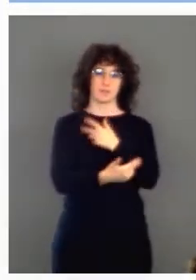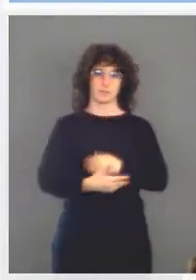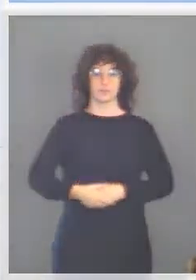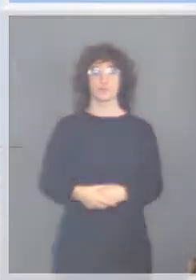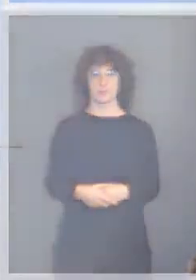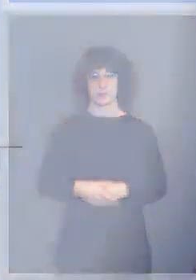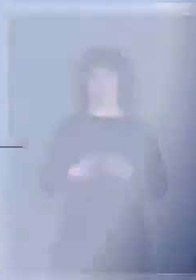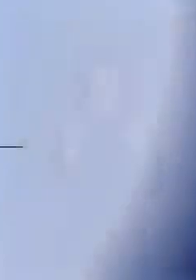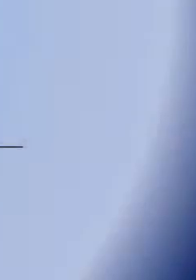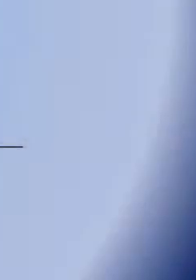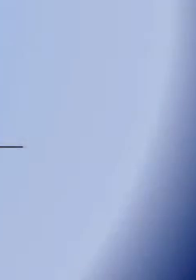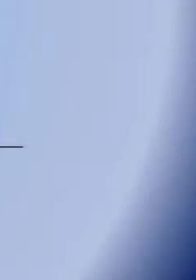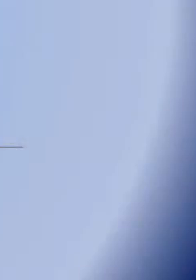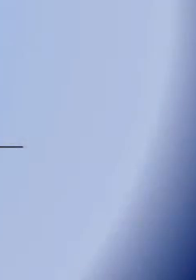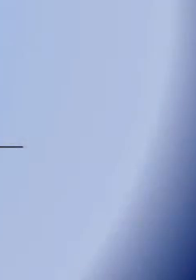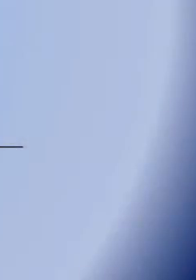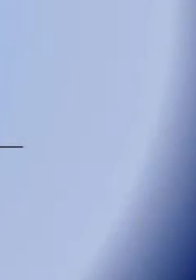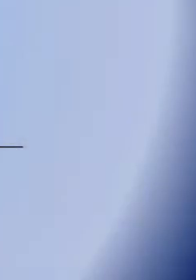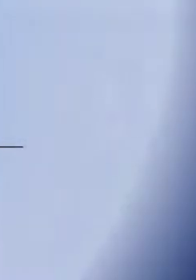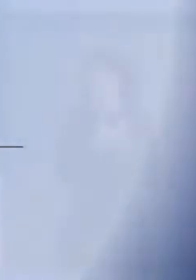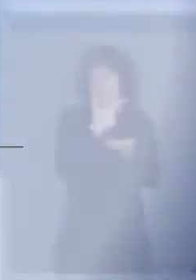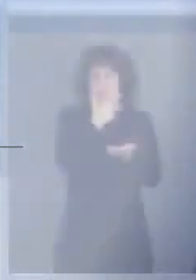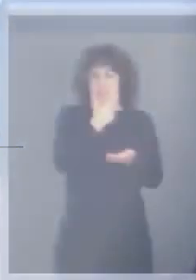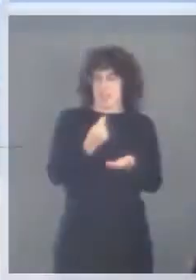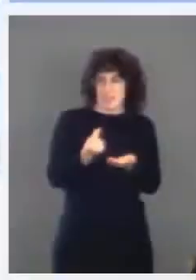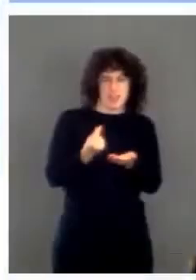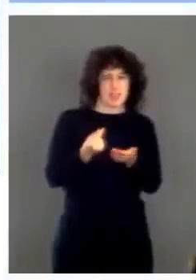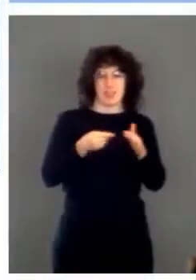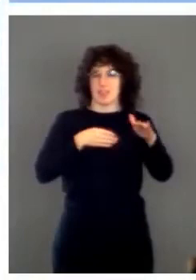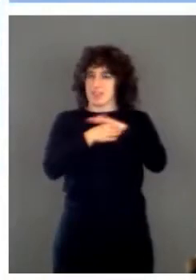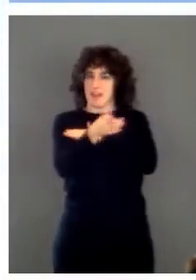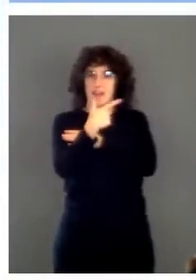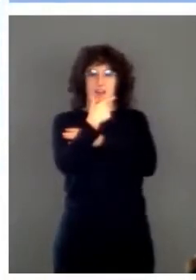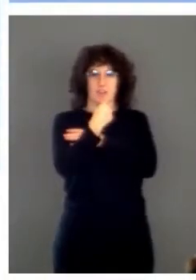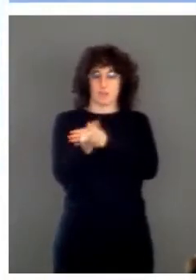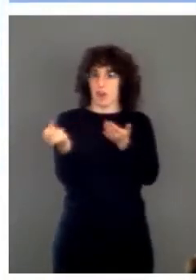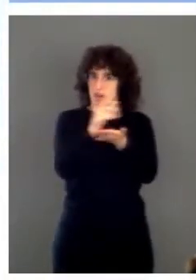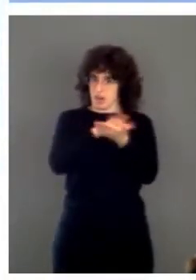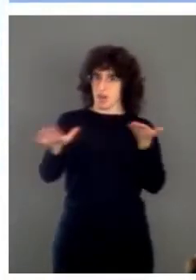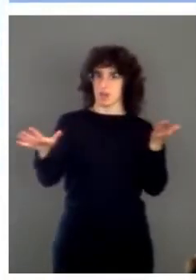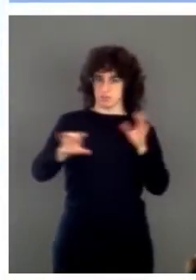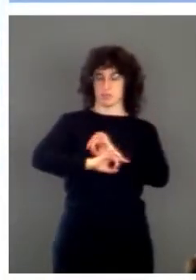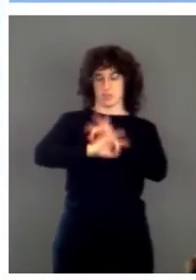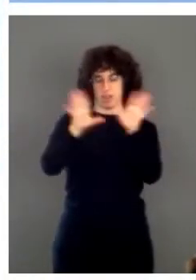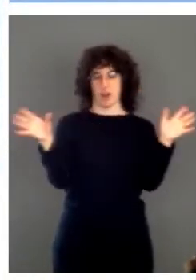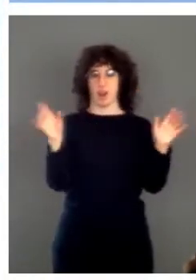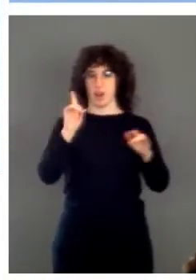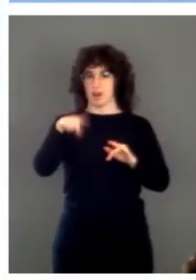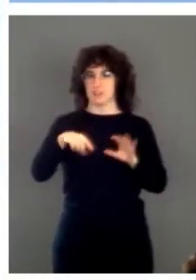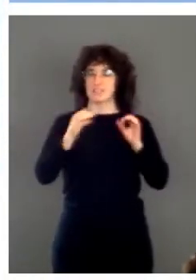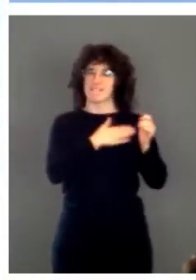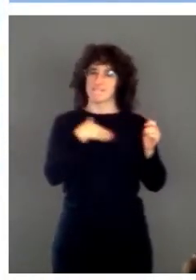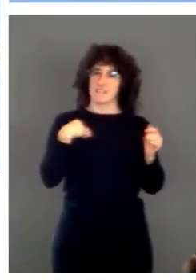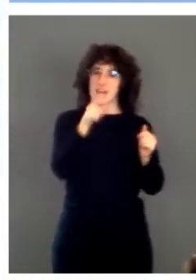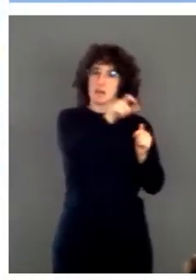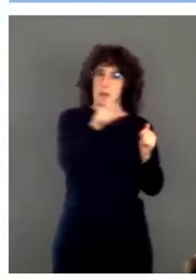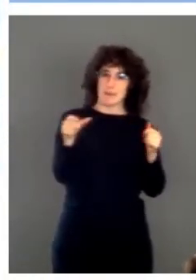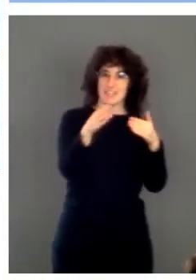Es una app sencilla fácil e intuitiva gratuita también por supuesto que lo que pretende Es poner en contacto a clientes dar visibilidad